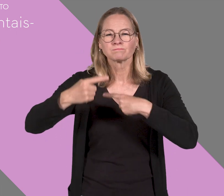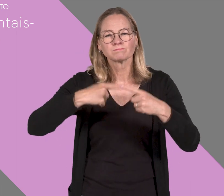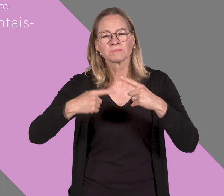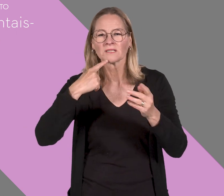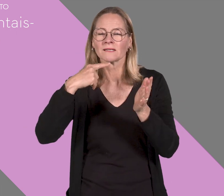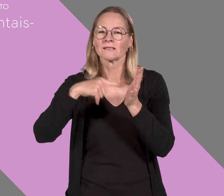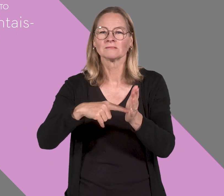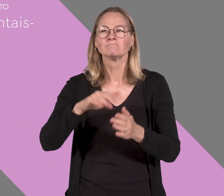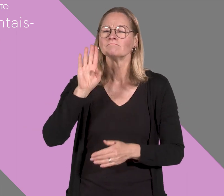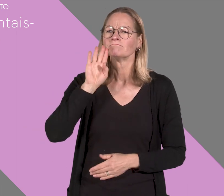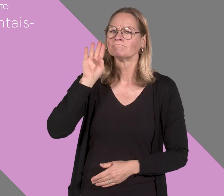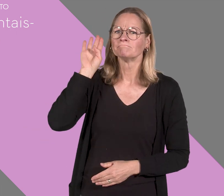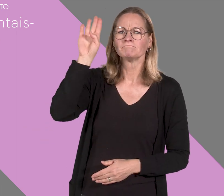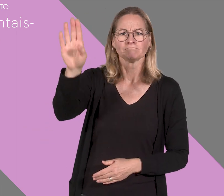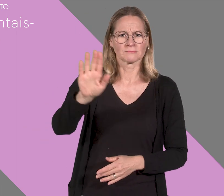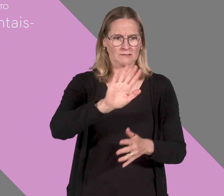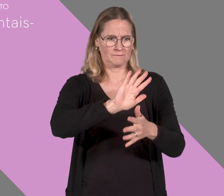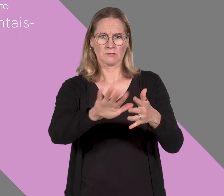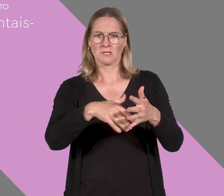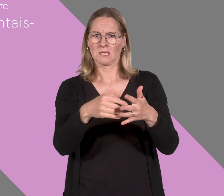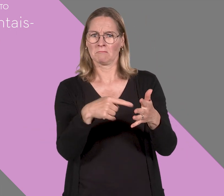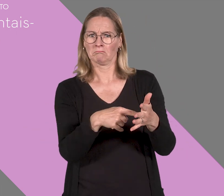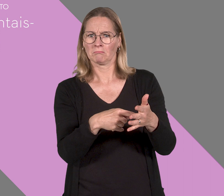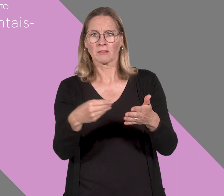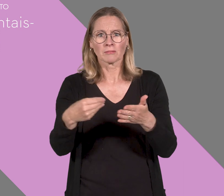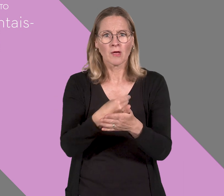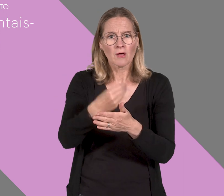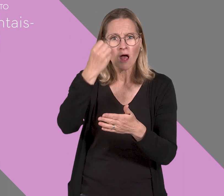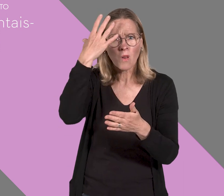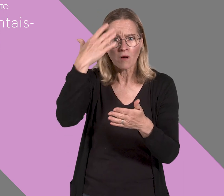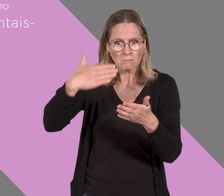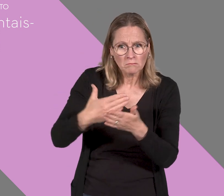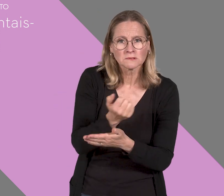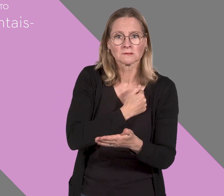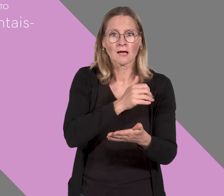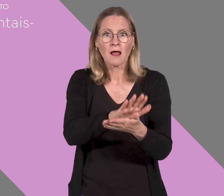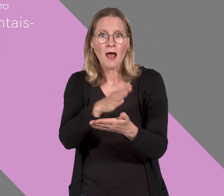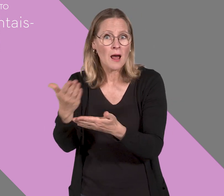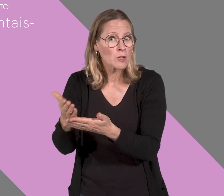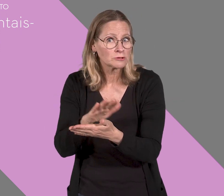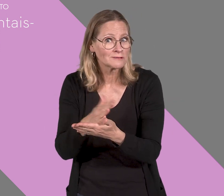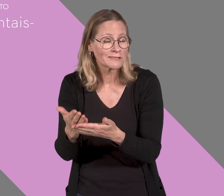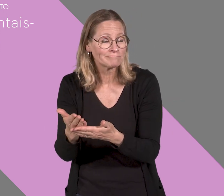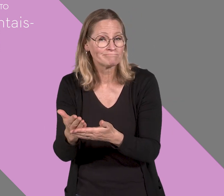viittomakielen tekoälyavusteisten käännösten tulevaisuutta.